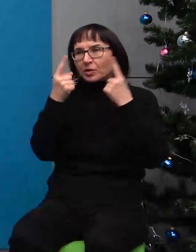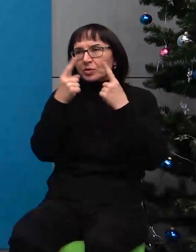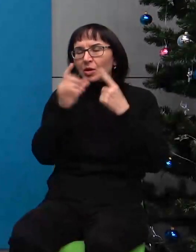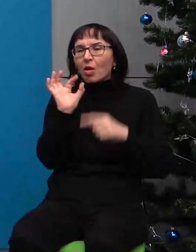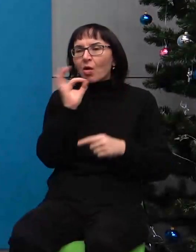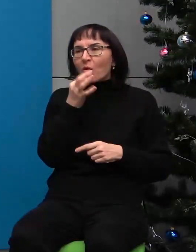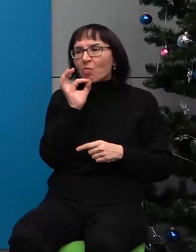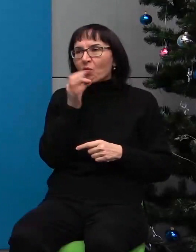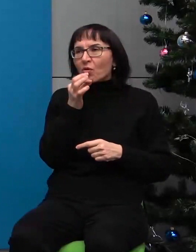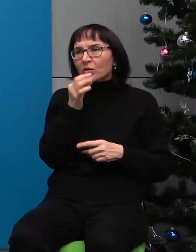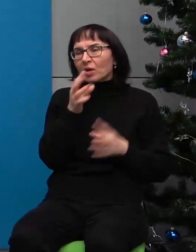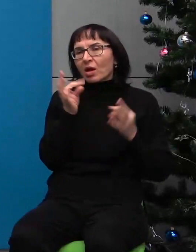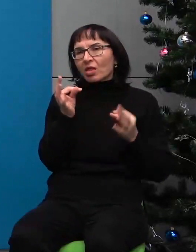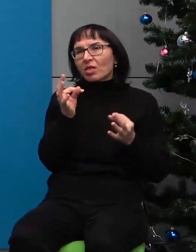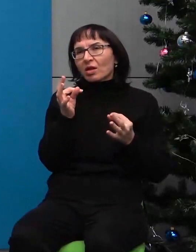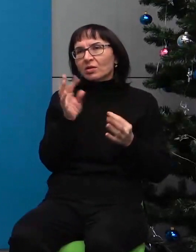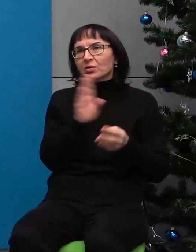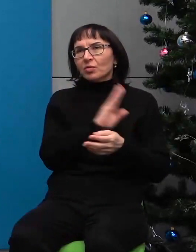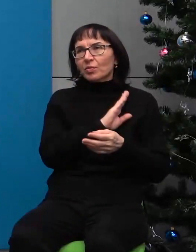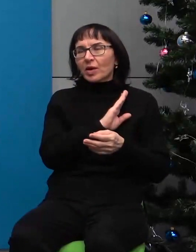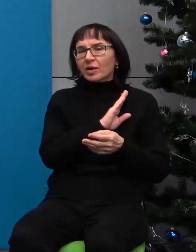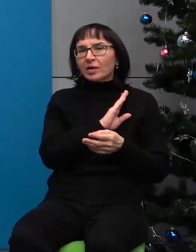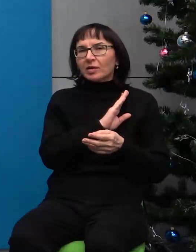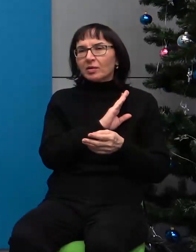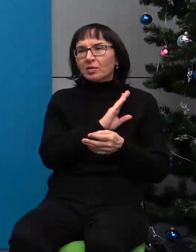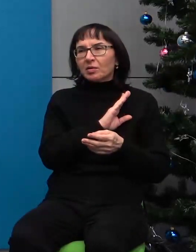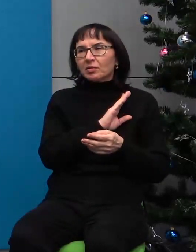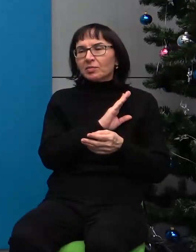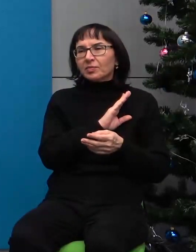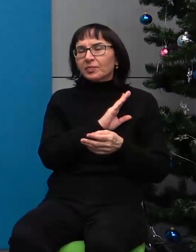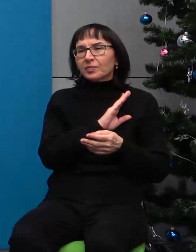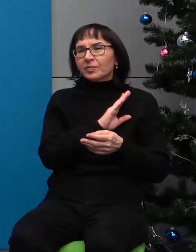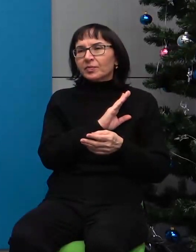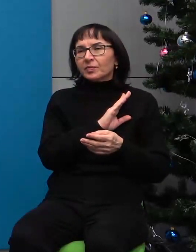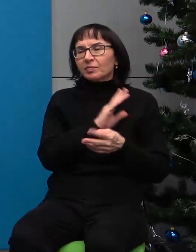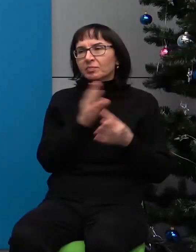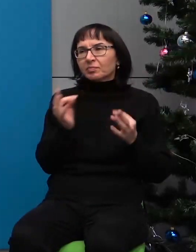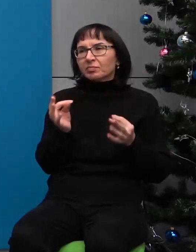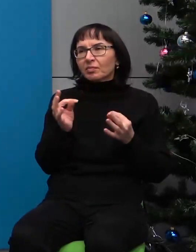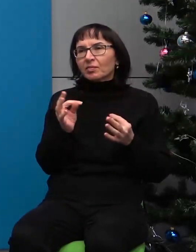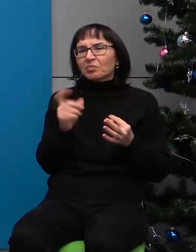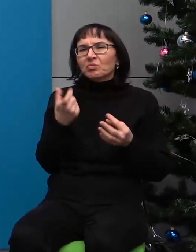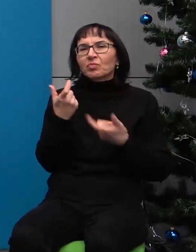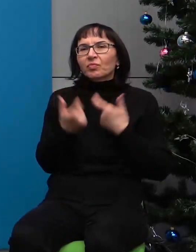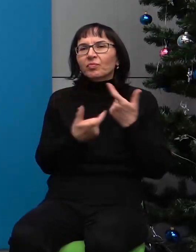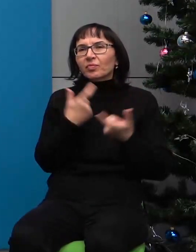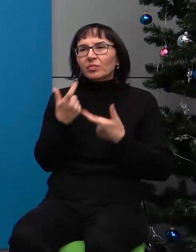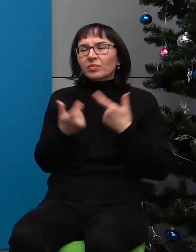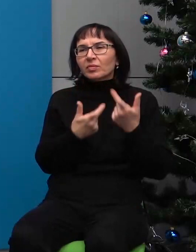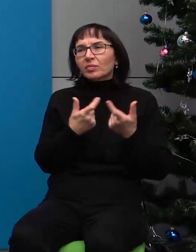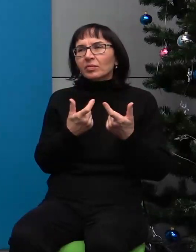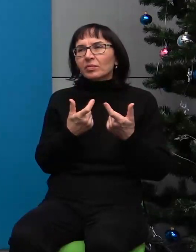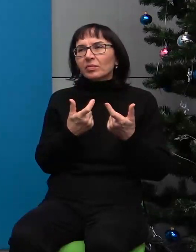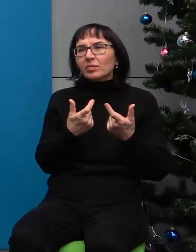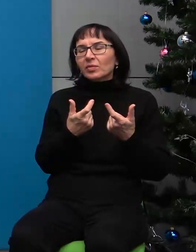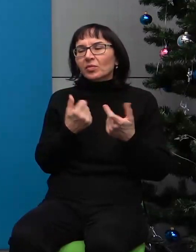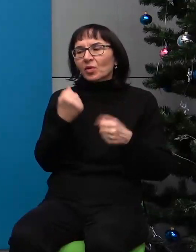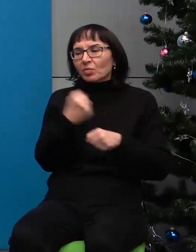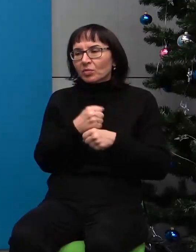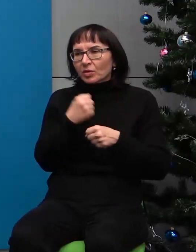kurcze no to taki był młody, a teraz umiera jak to było w Nieświra i teraz, więc co tu robić? No to dorabiałem na przykład,